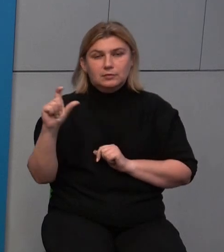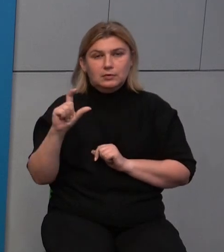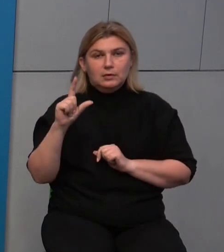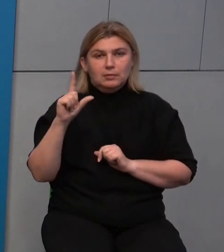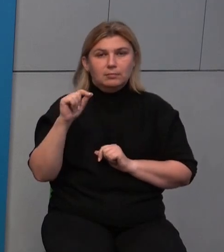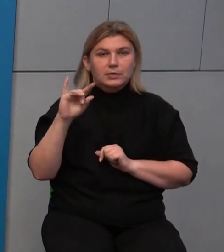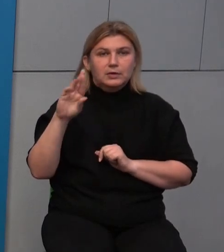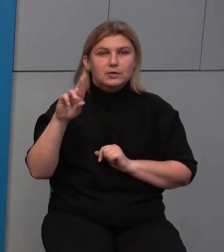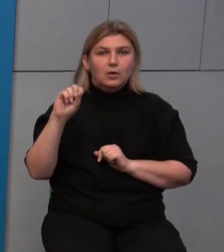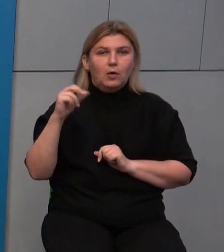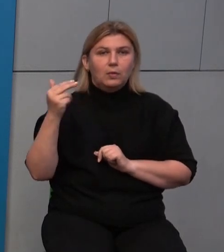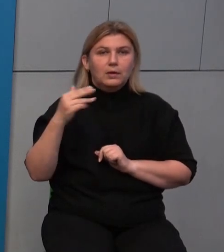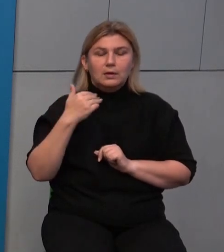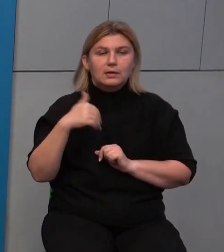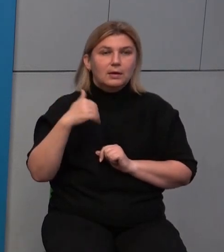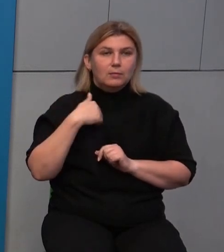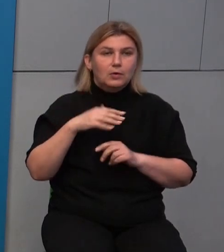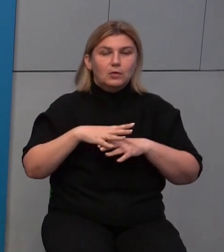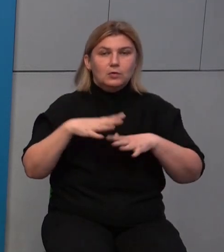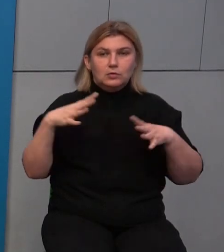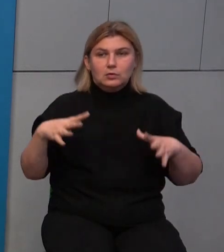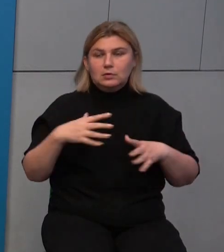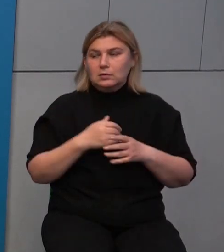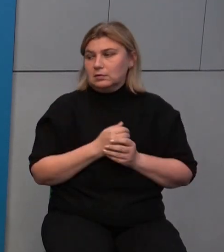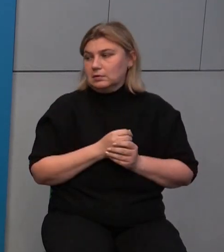On jeszcze nie był wtedy aż tak bardzo duży, jak jest teraz.